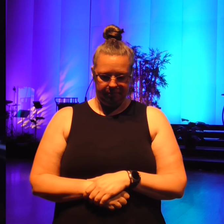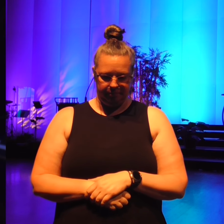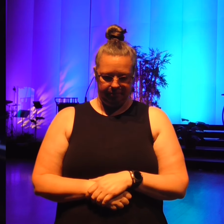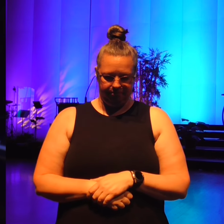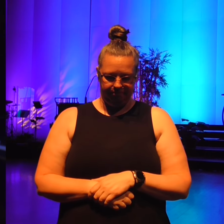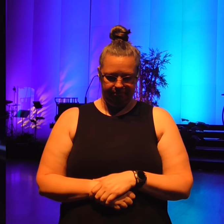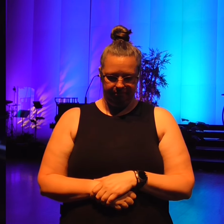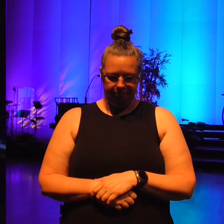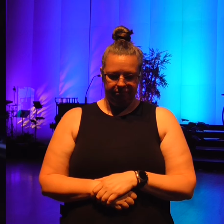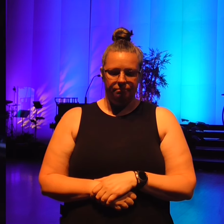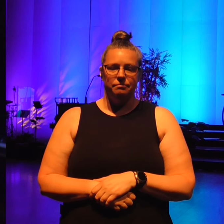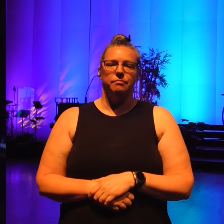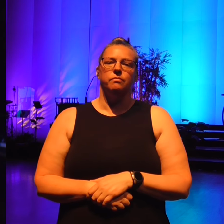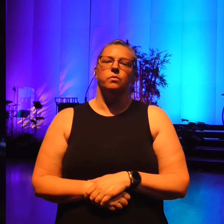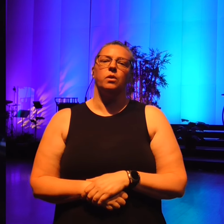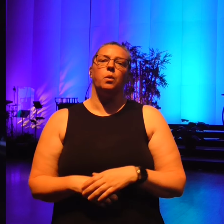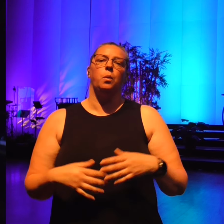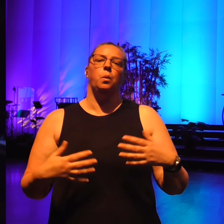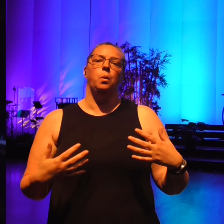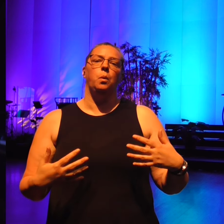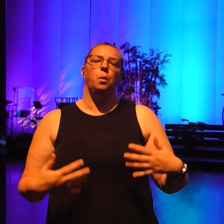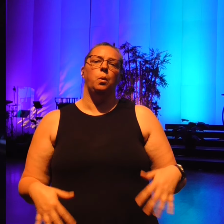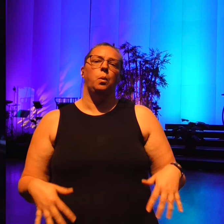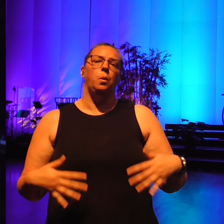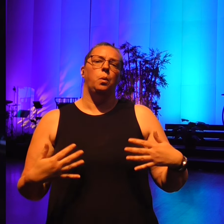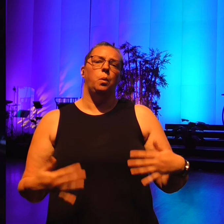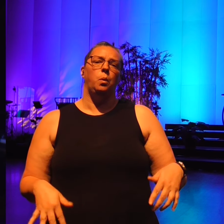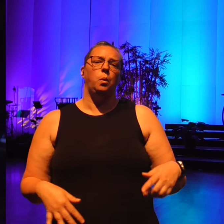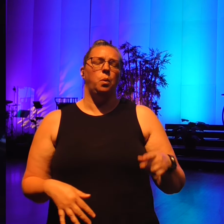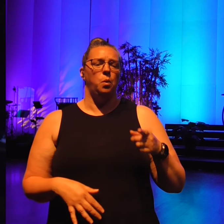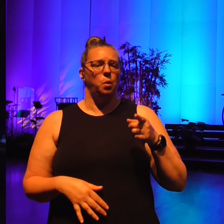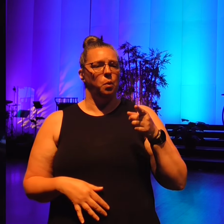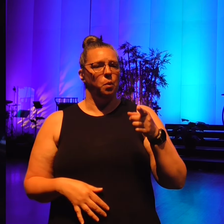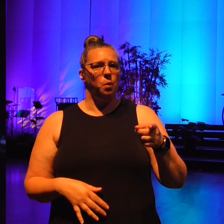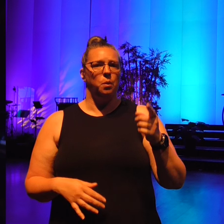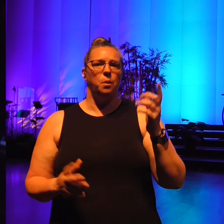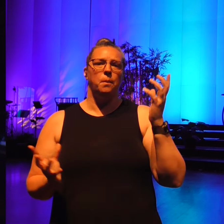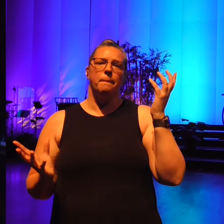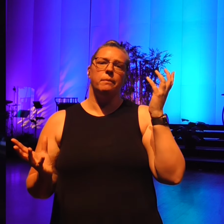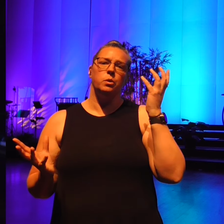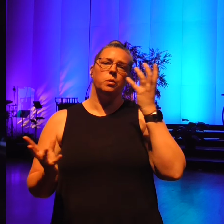[Música] Eres tan